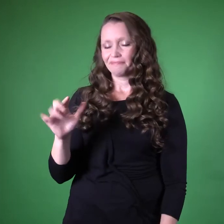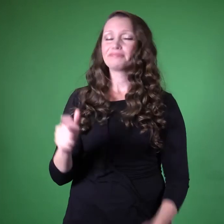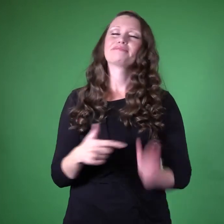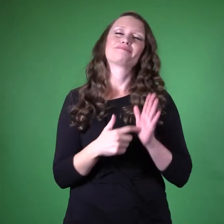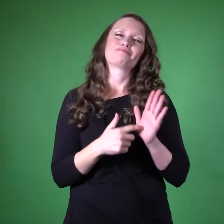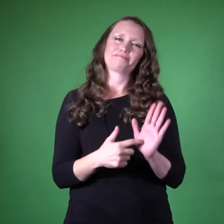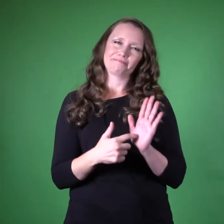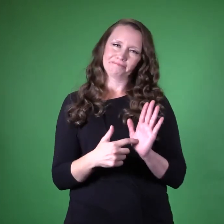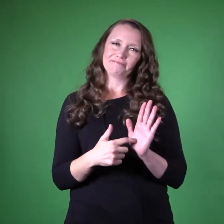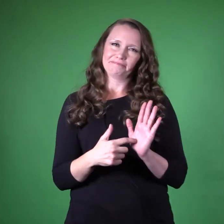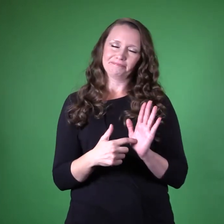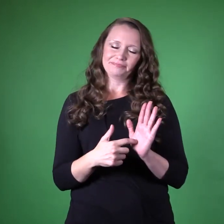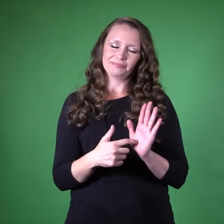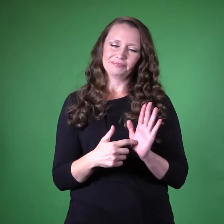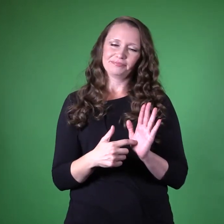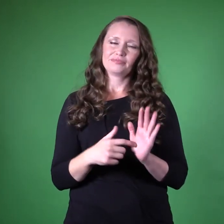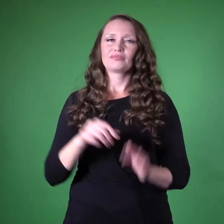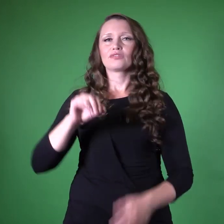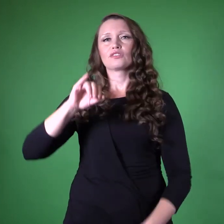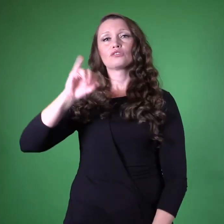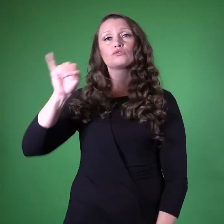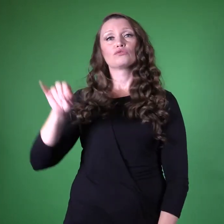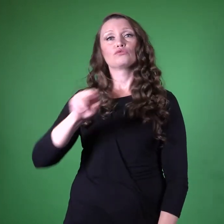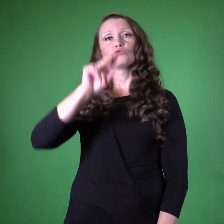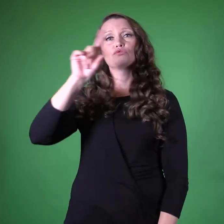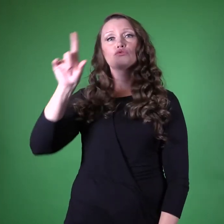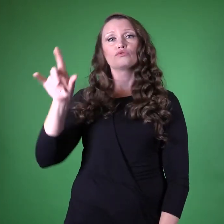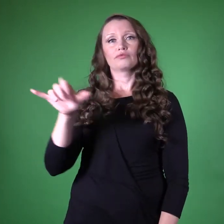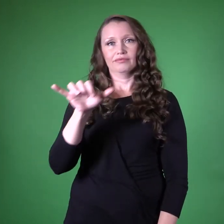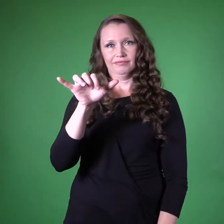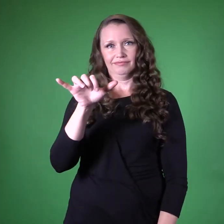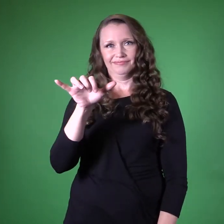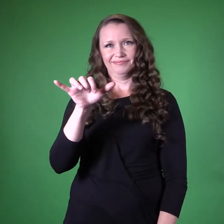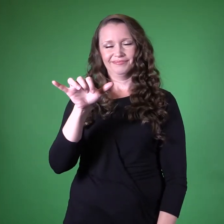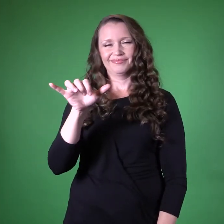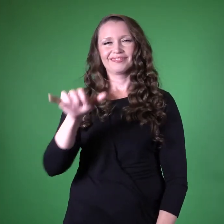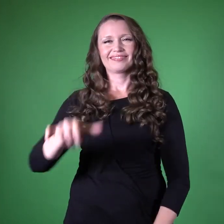JULY